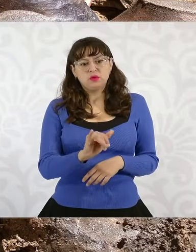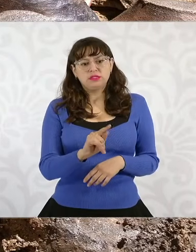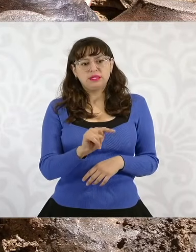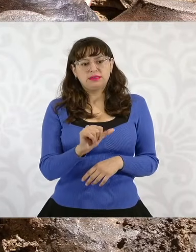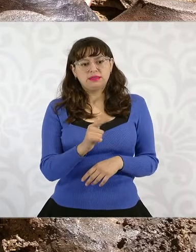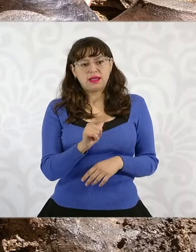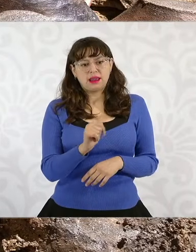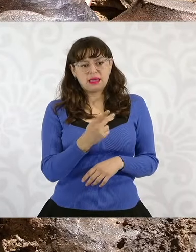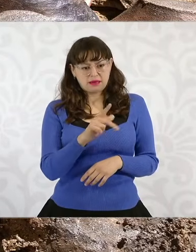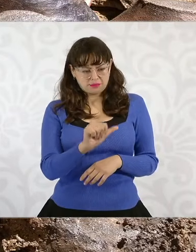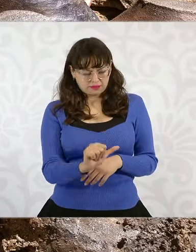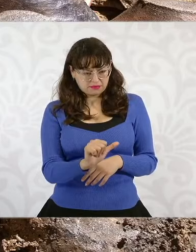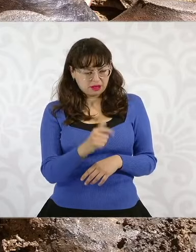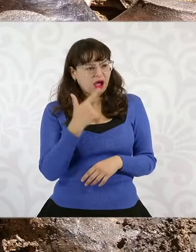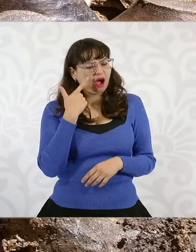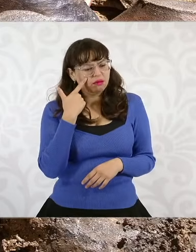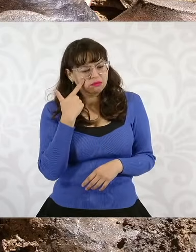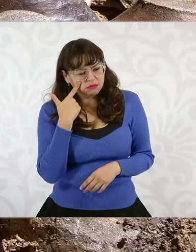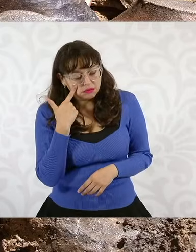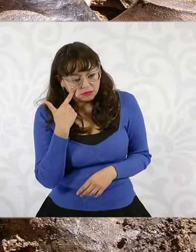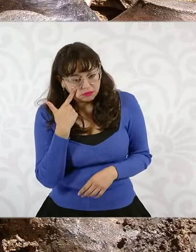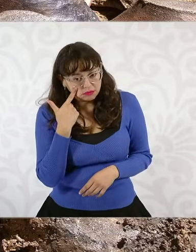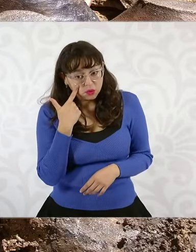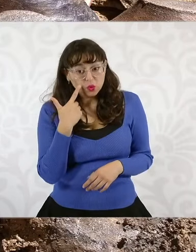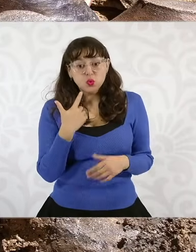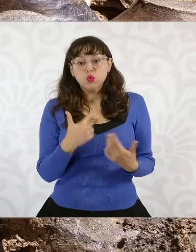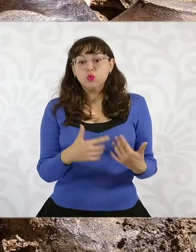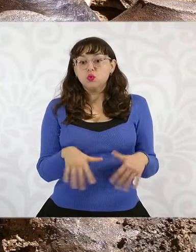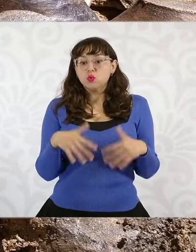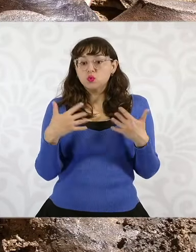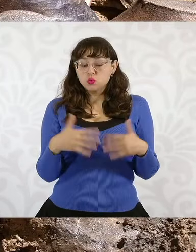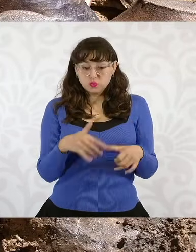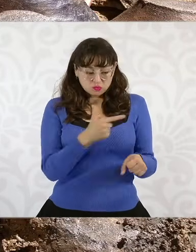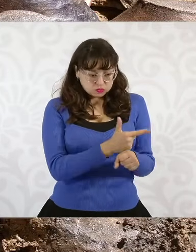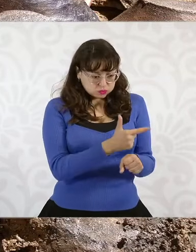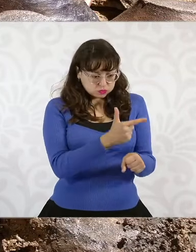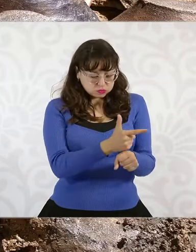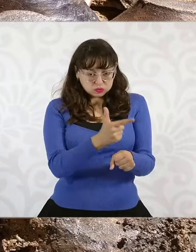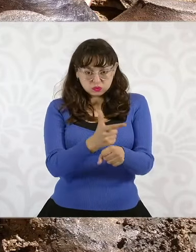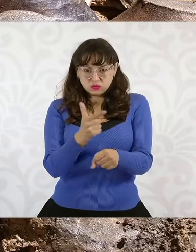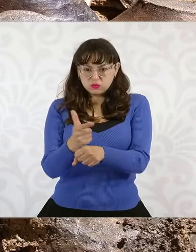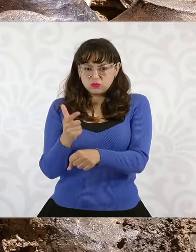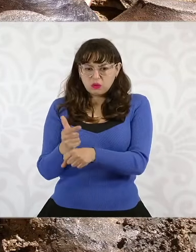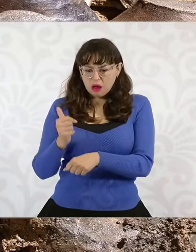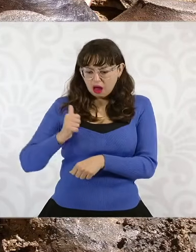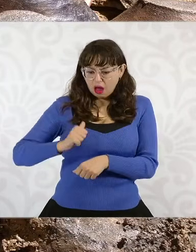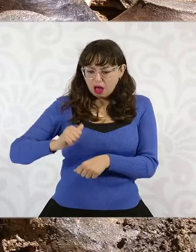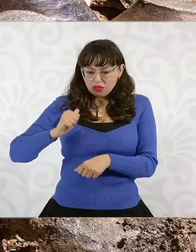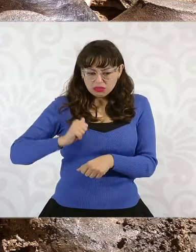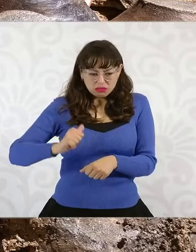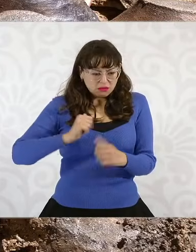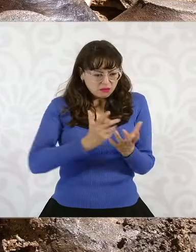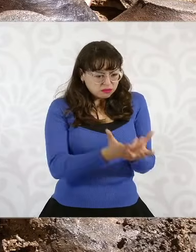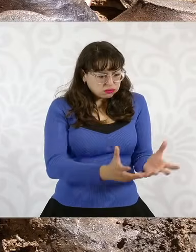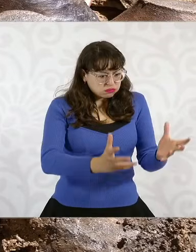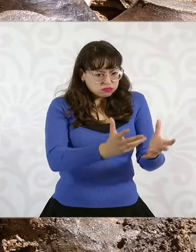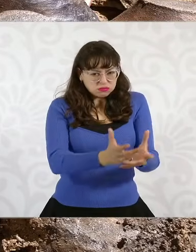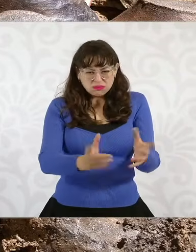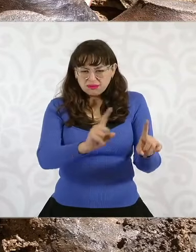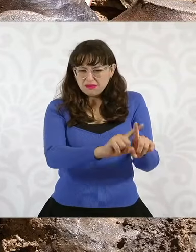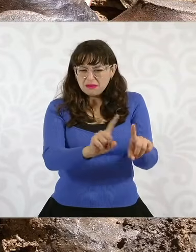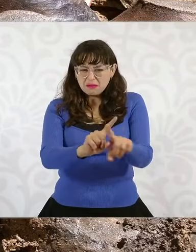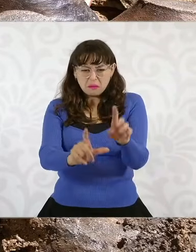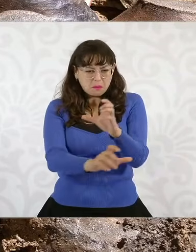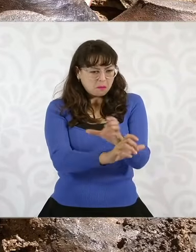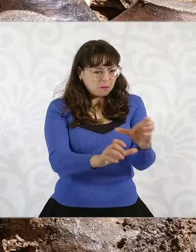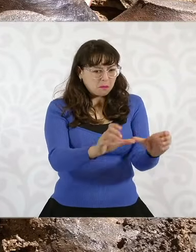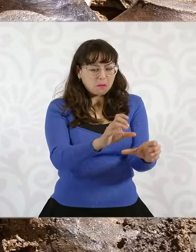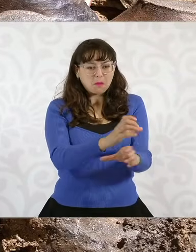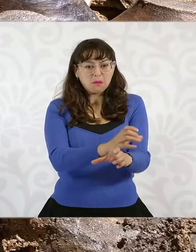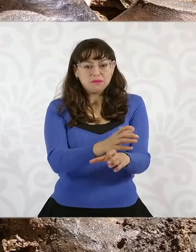ello los arqueólogos pudieron registrar cientos de piezas prehispánicas en la hora llamada Eh,